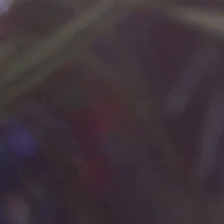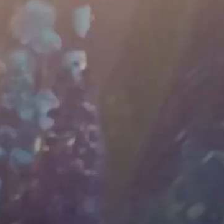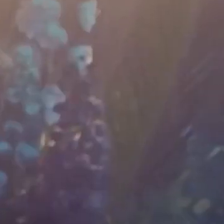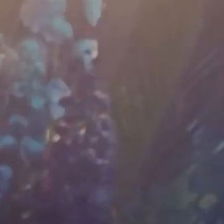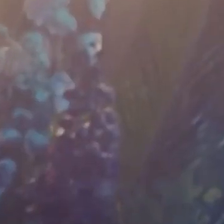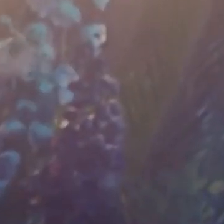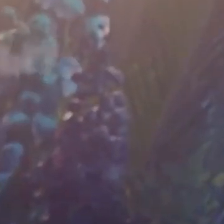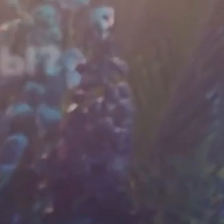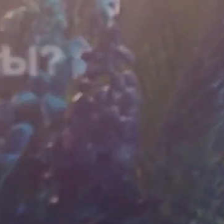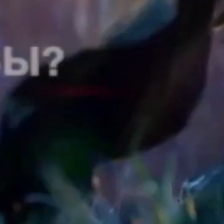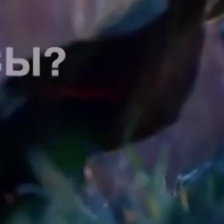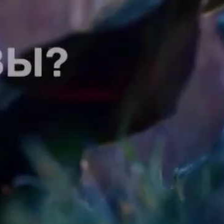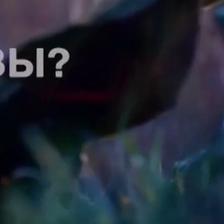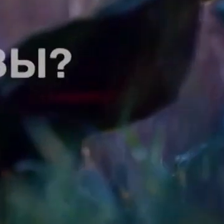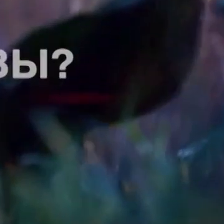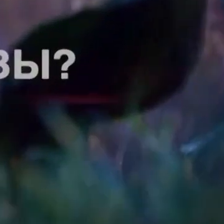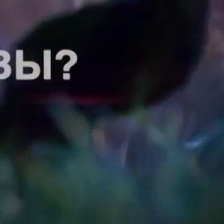что вы так боязливы [музыка]